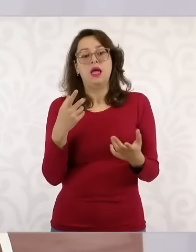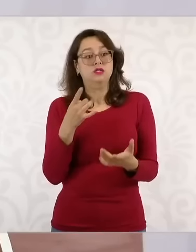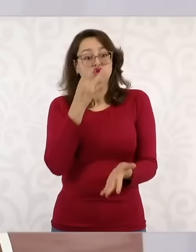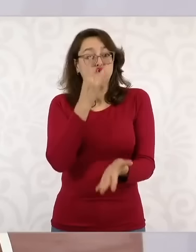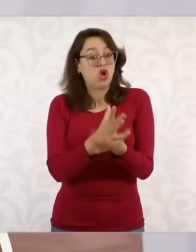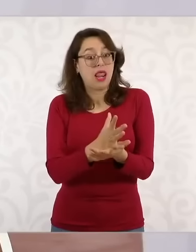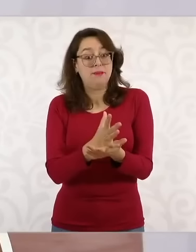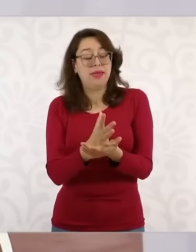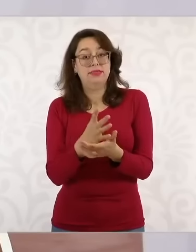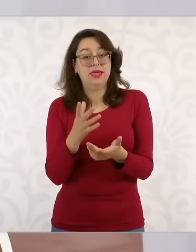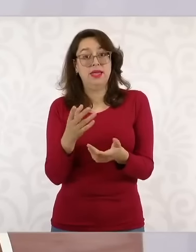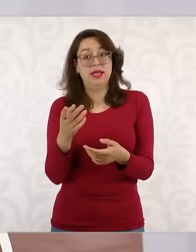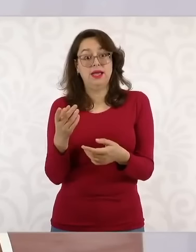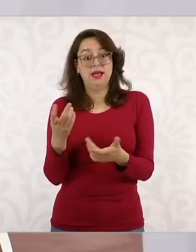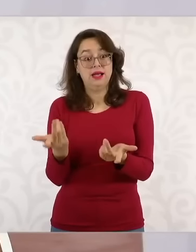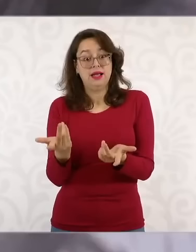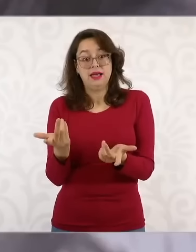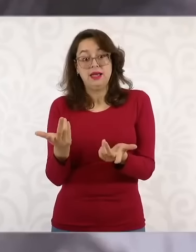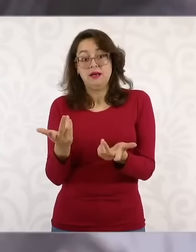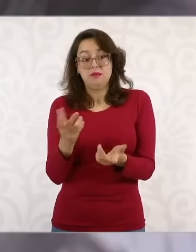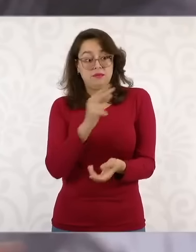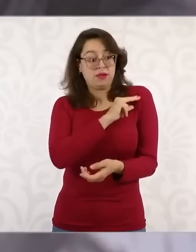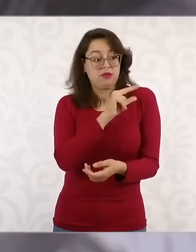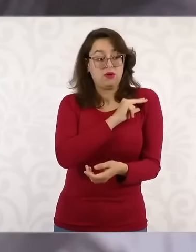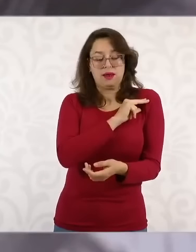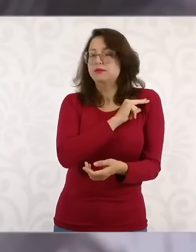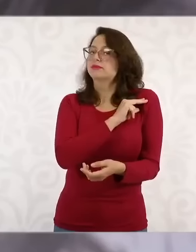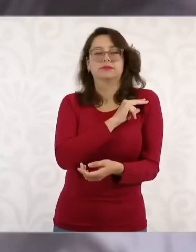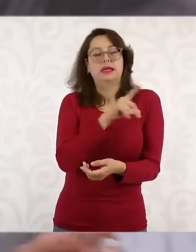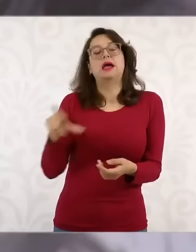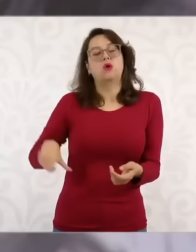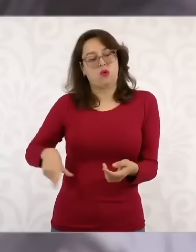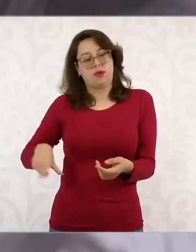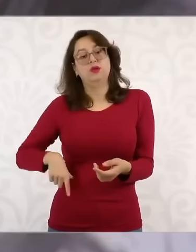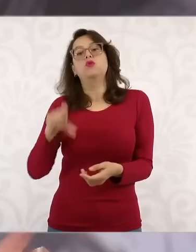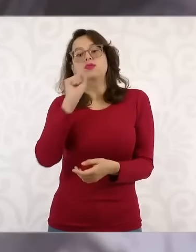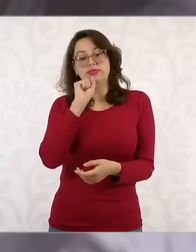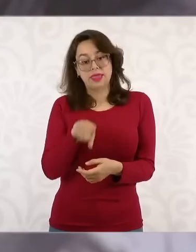plantas nuevas que son inversión privada, pero también están eh las plantas que están por entrar